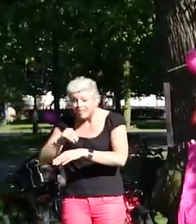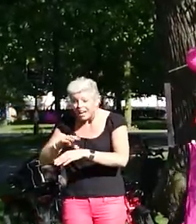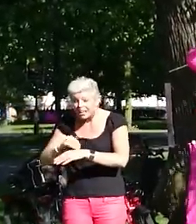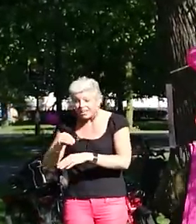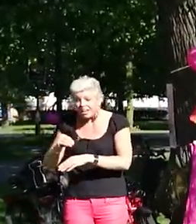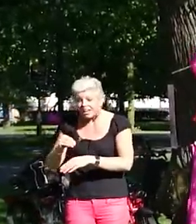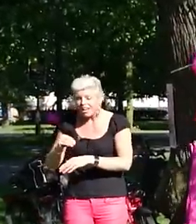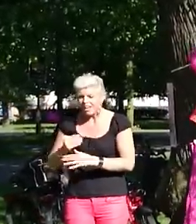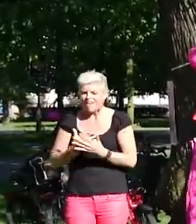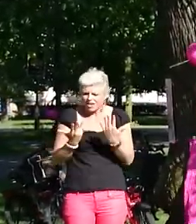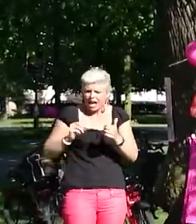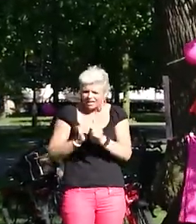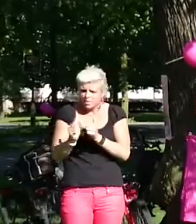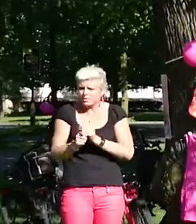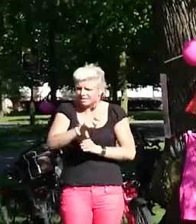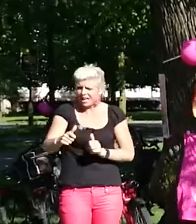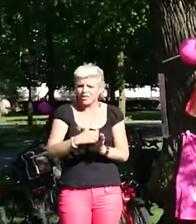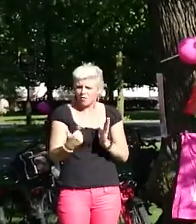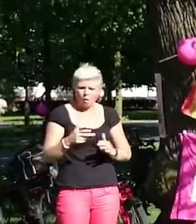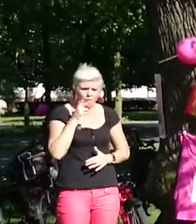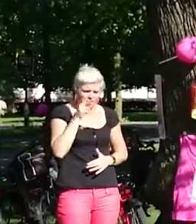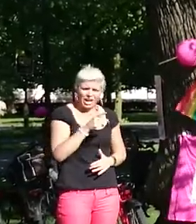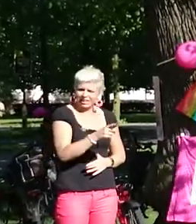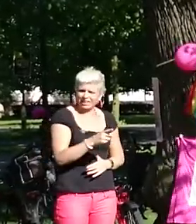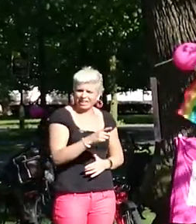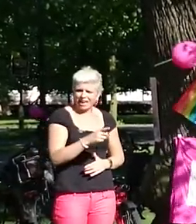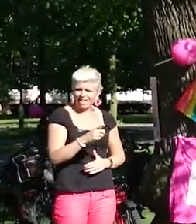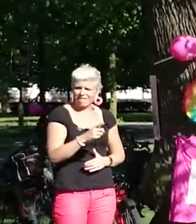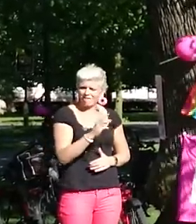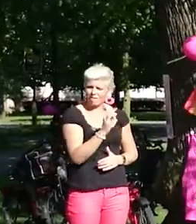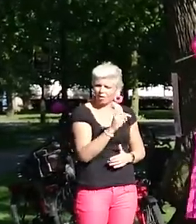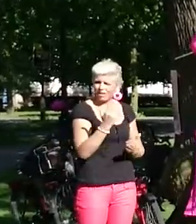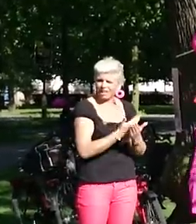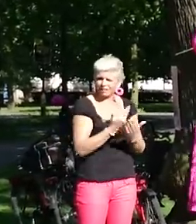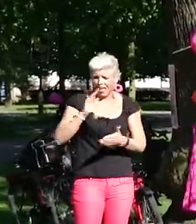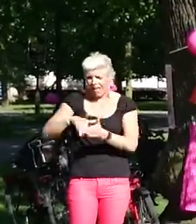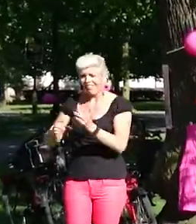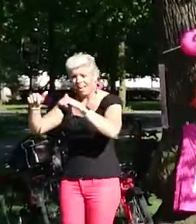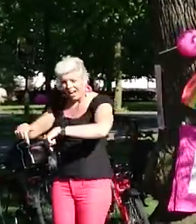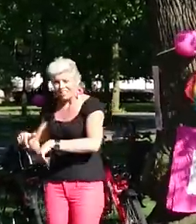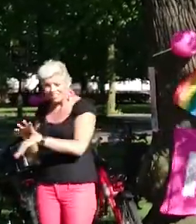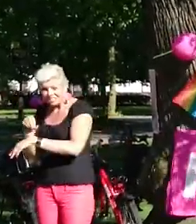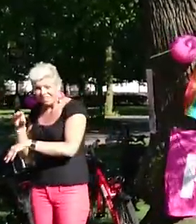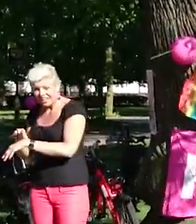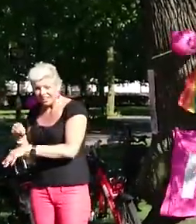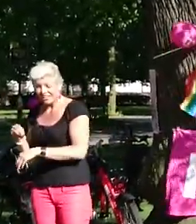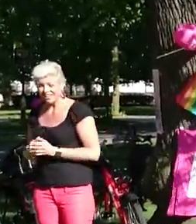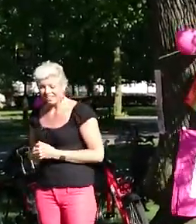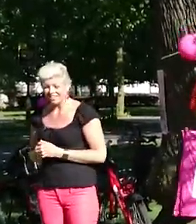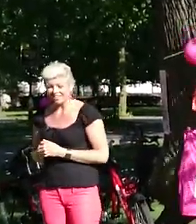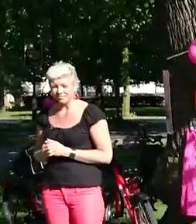Det kommer att sitta fler representanter från Front National i EU-parlamentet än det kommer att sitta svenska parlamentariker där.